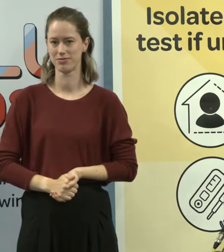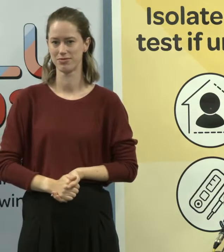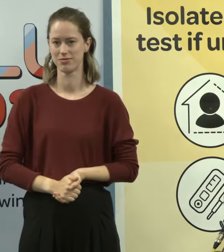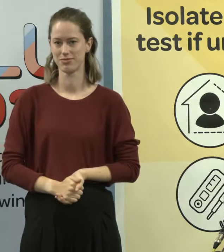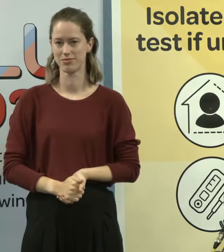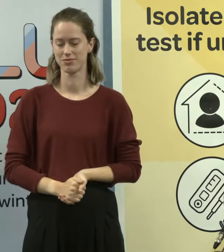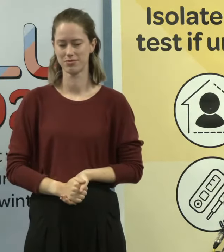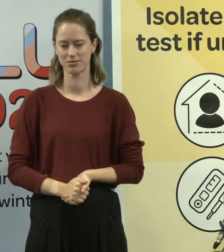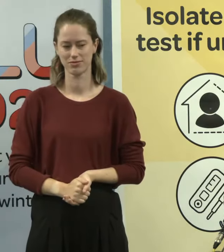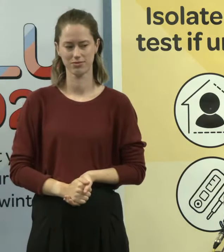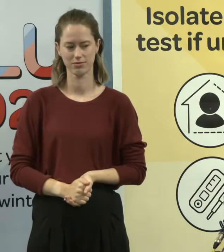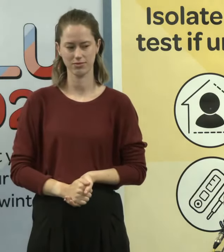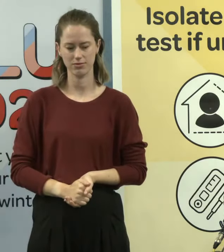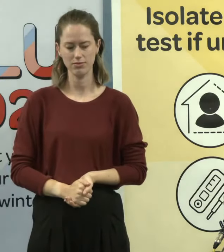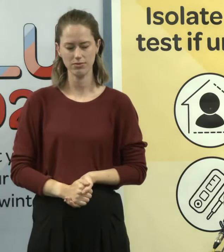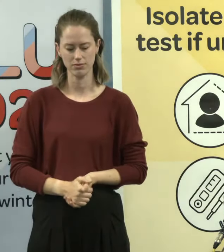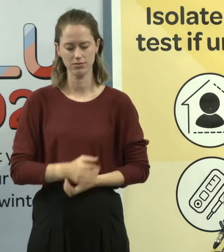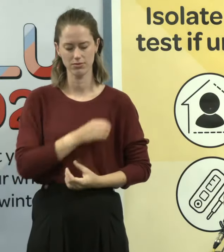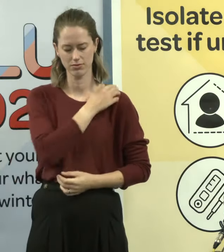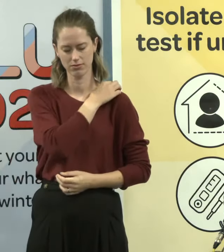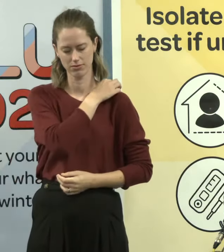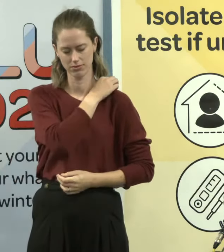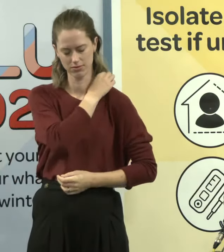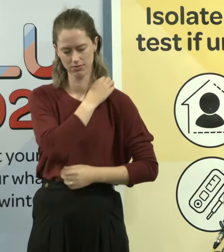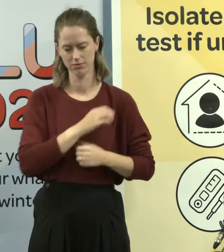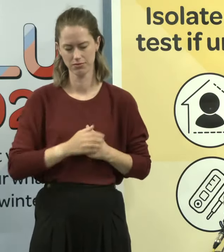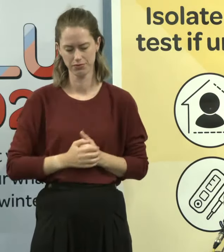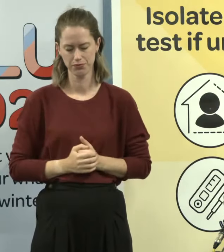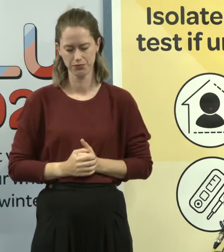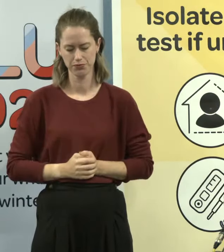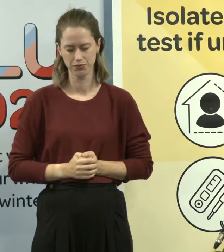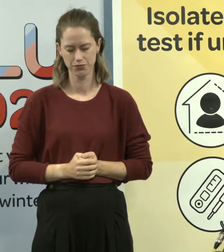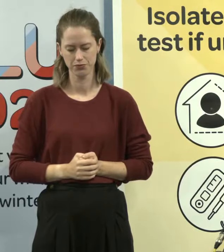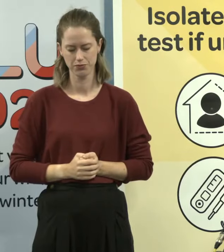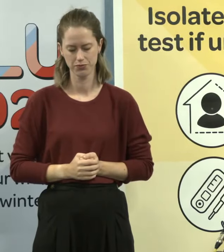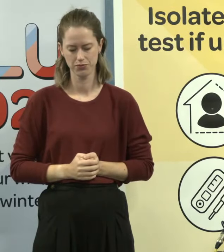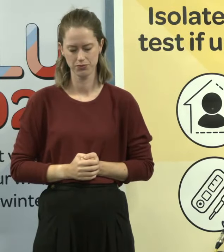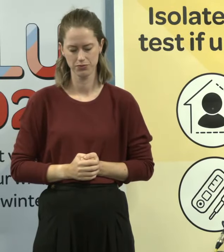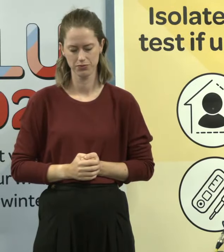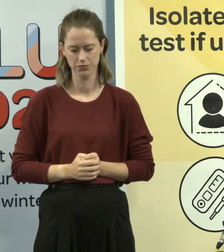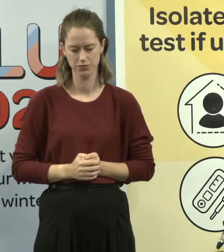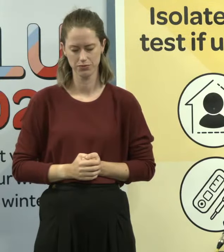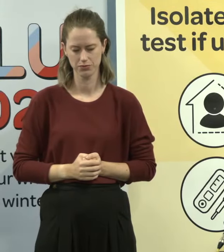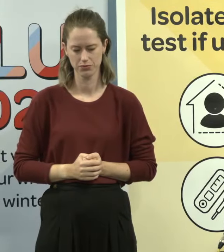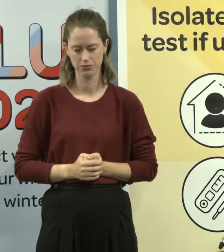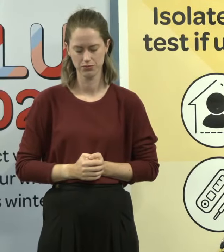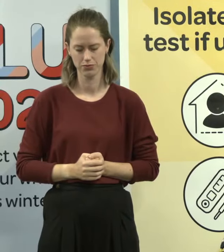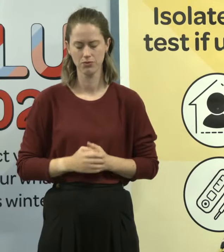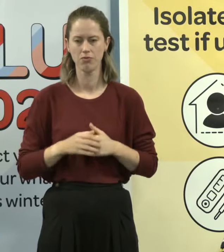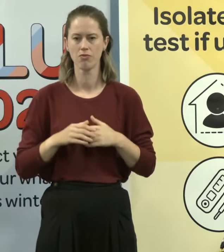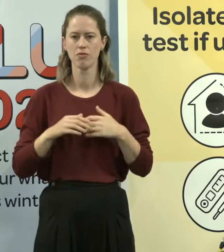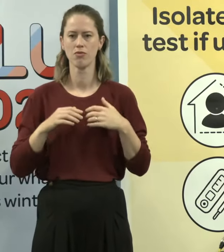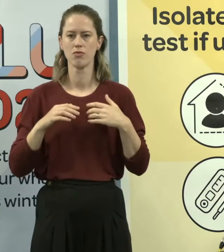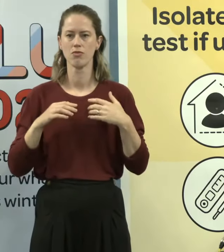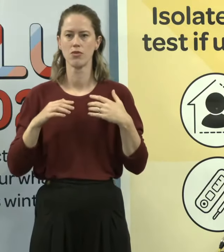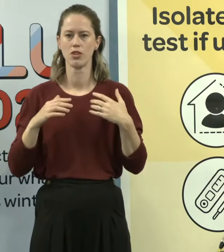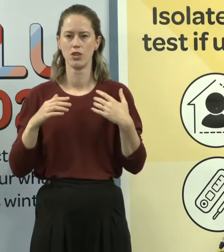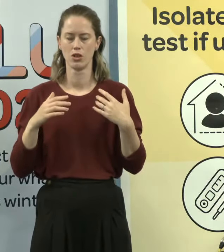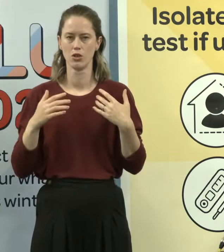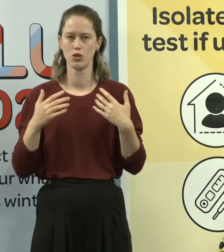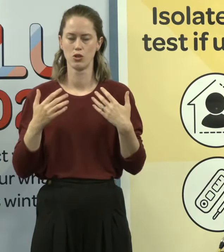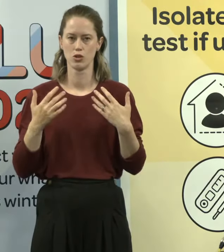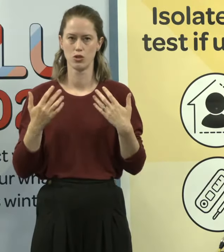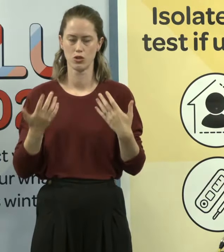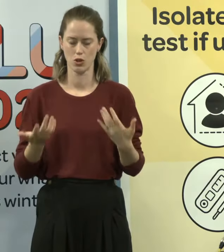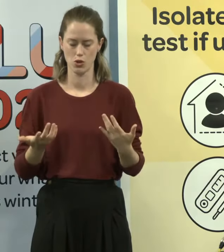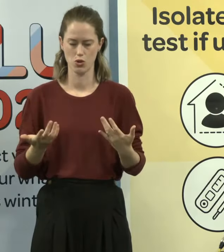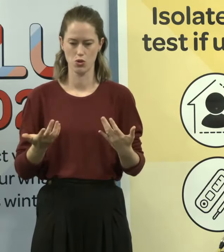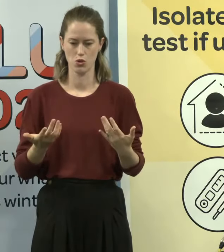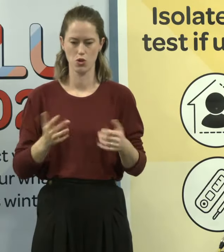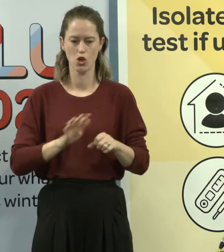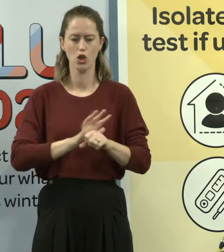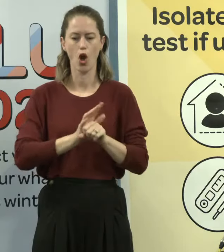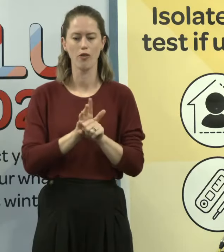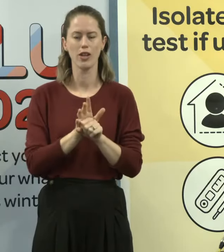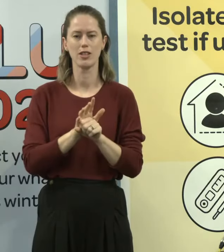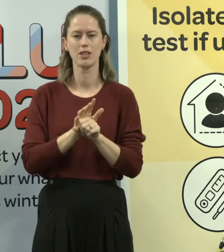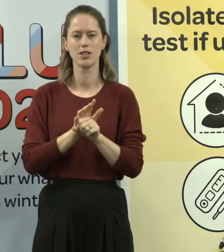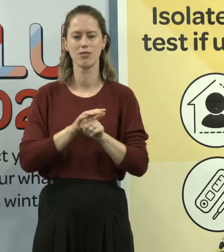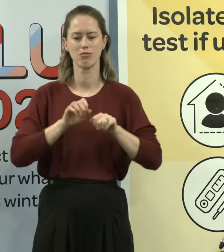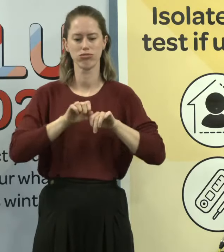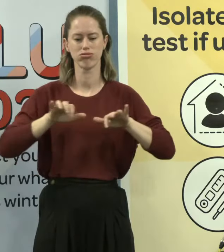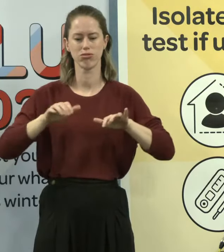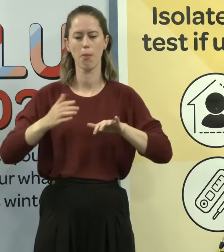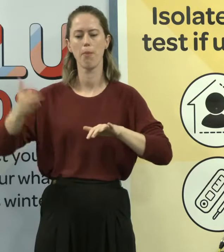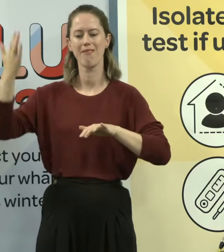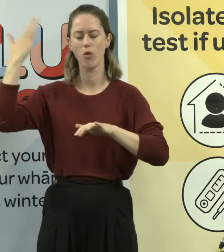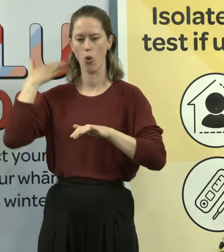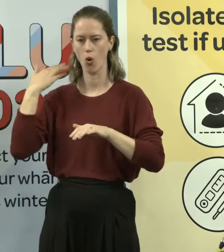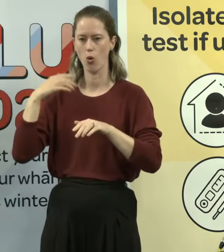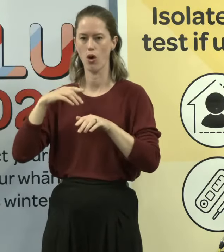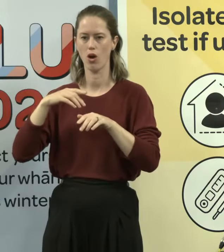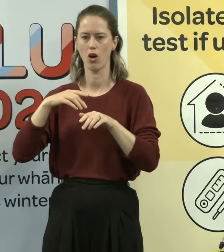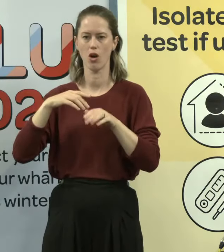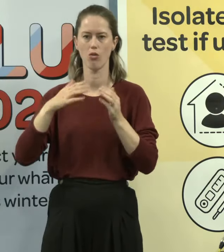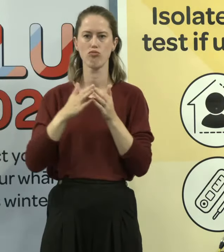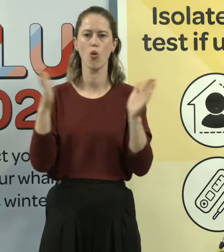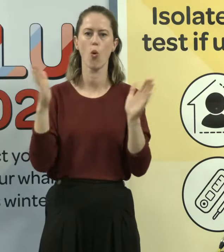He tino pai to mahi... Ae, he